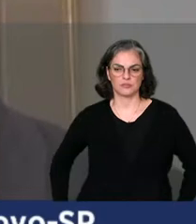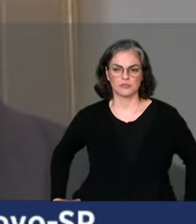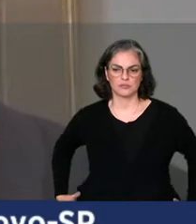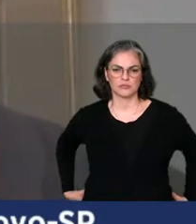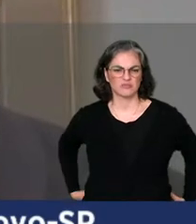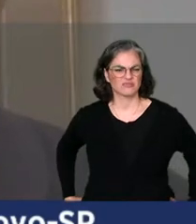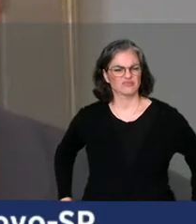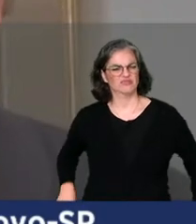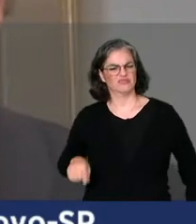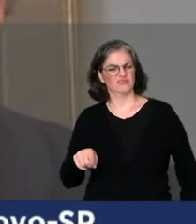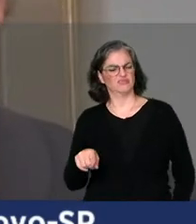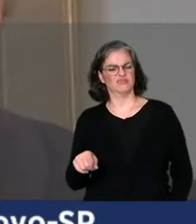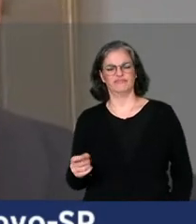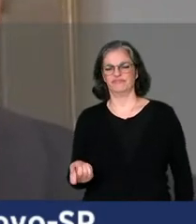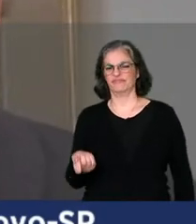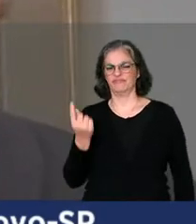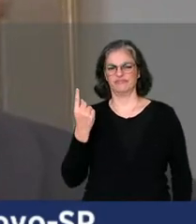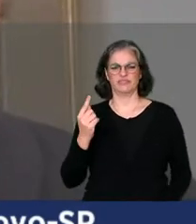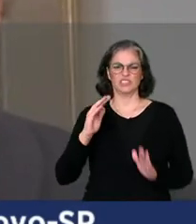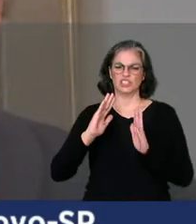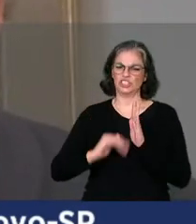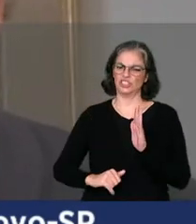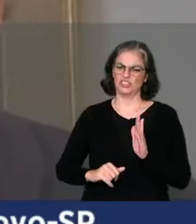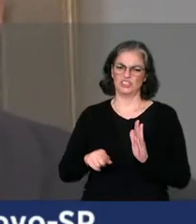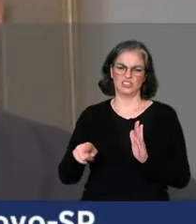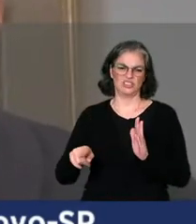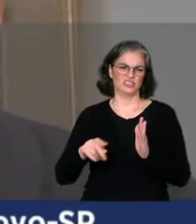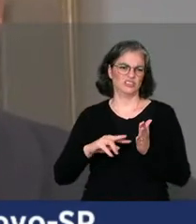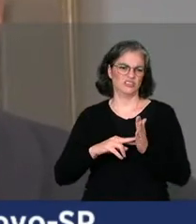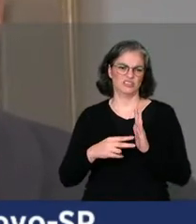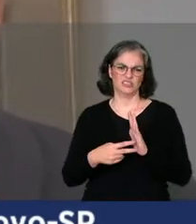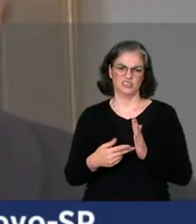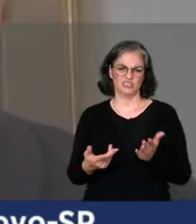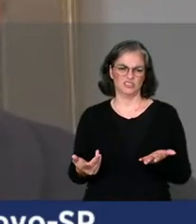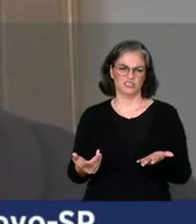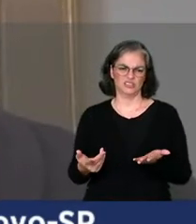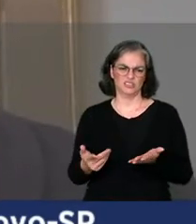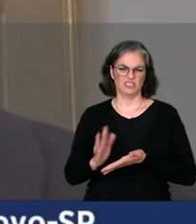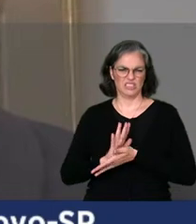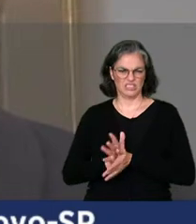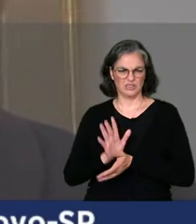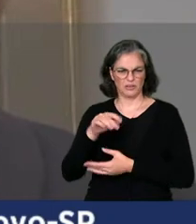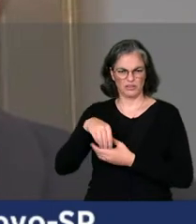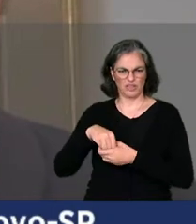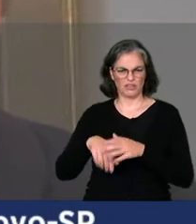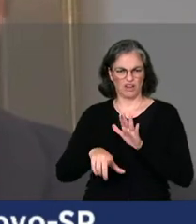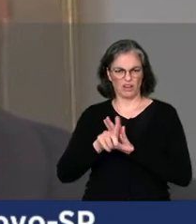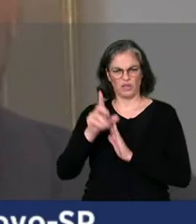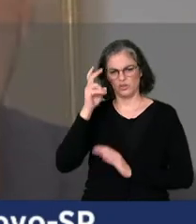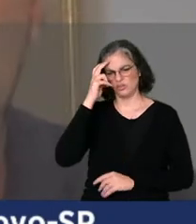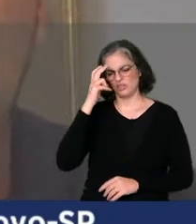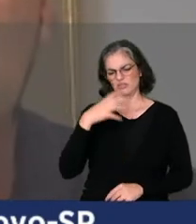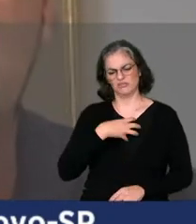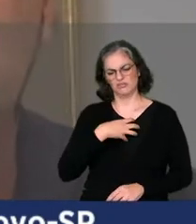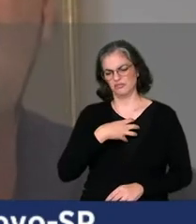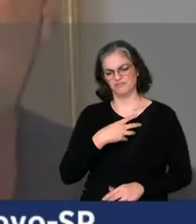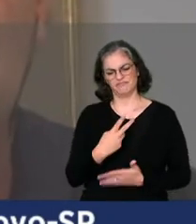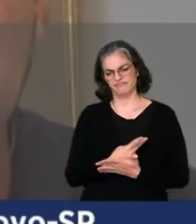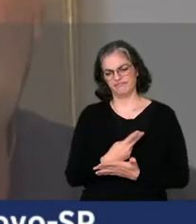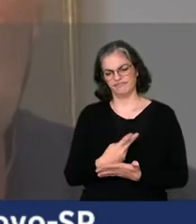FICO CHOCADO. E EXLCUÍMOS BOA PARTE DAQUELES QUE SÃO GERADORES DE CULTURA, QUE A GENTE RETIRE ESSE TIPO DE DISCRIMINAÇÃO DENTRO DA LEI